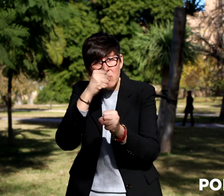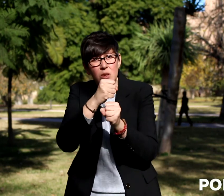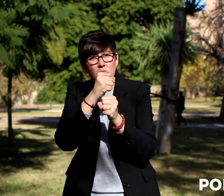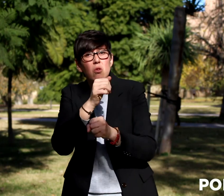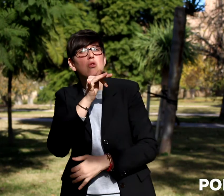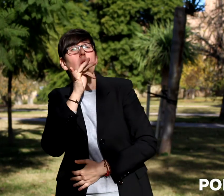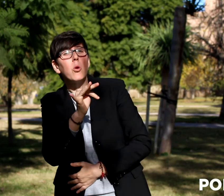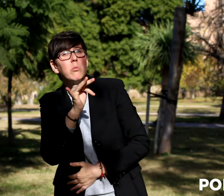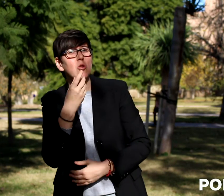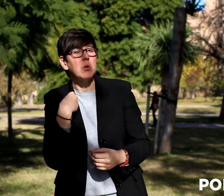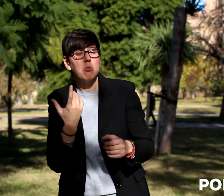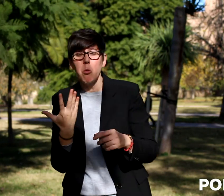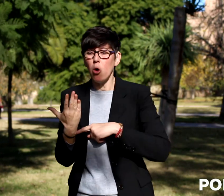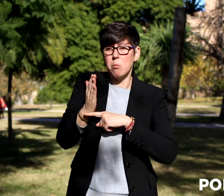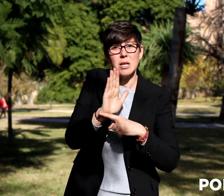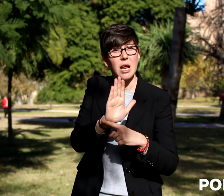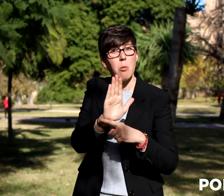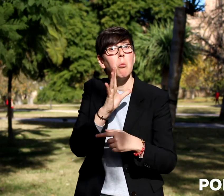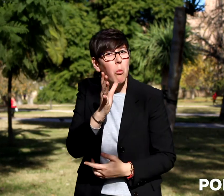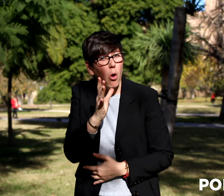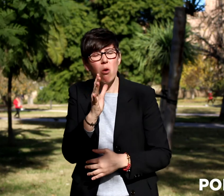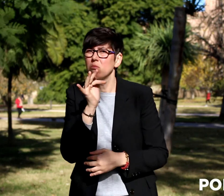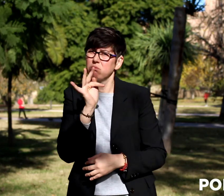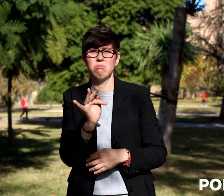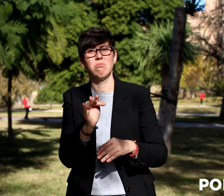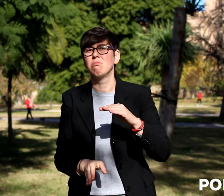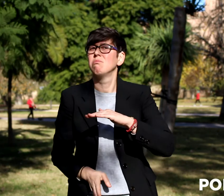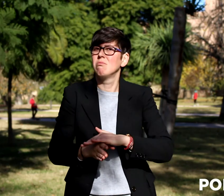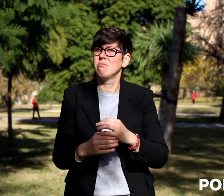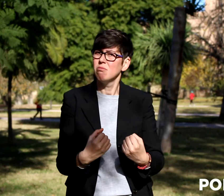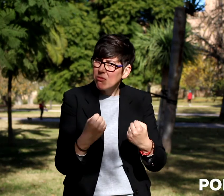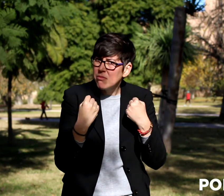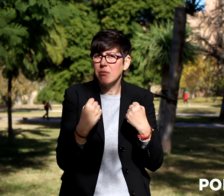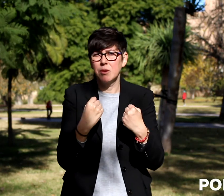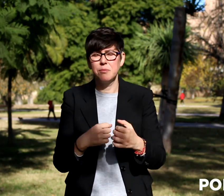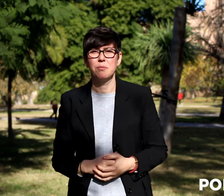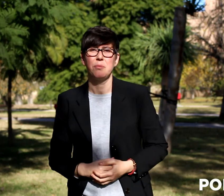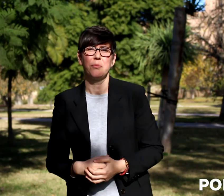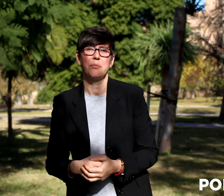Hasta entonces seguiremos trabajando con el compromiso firme de representar los